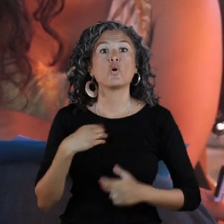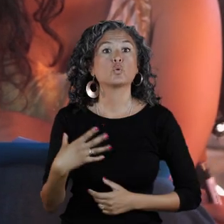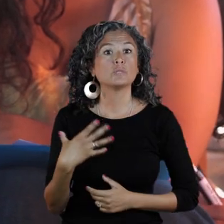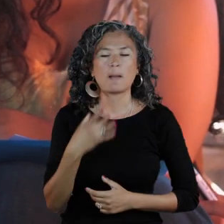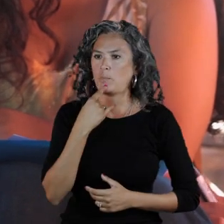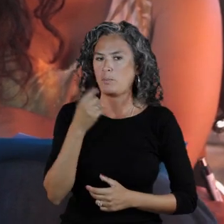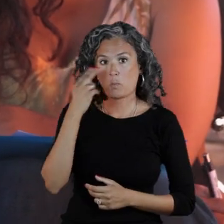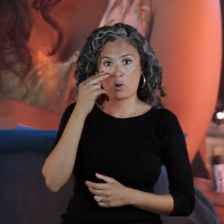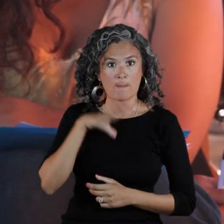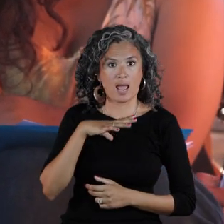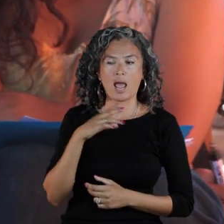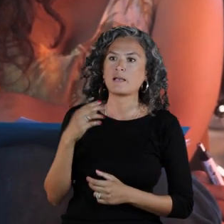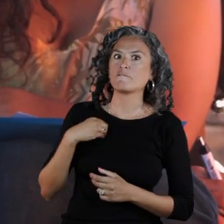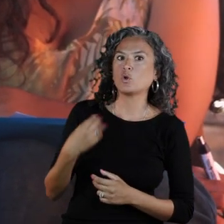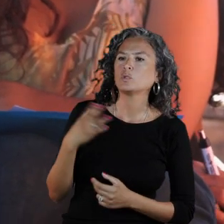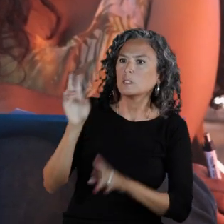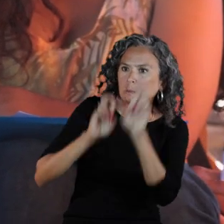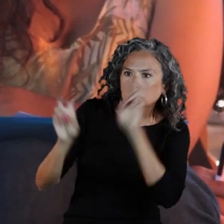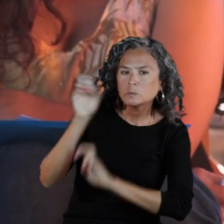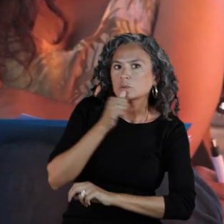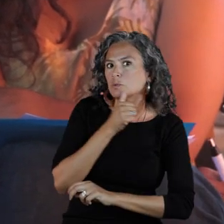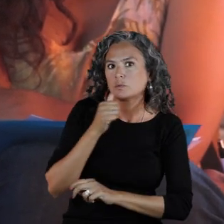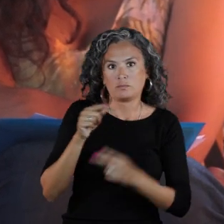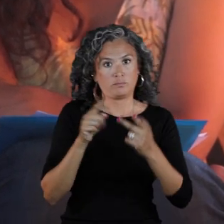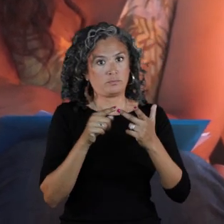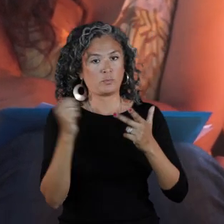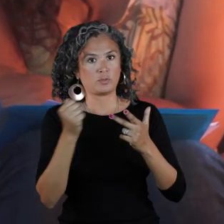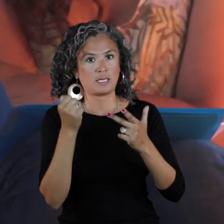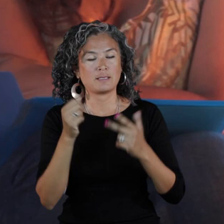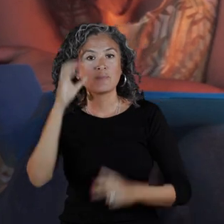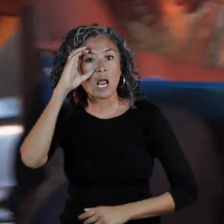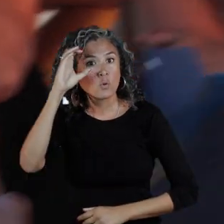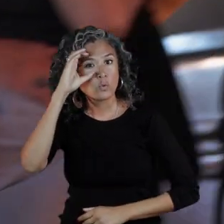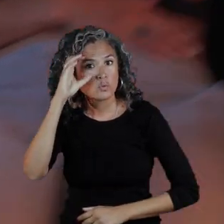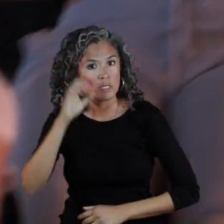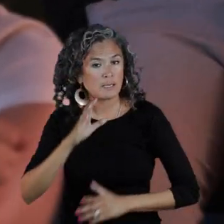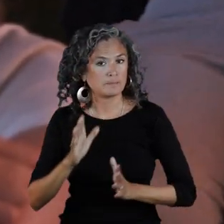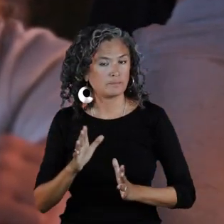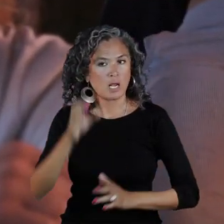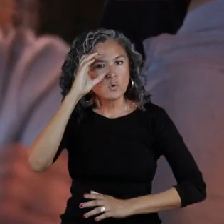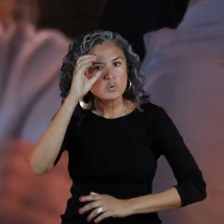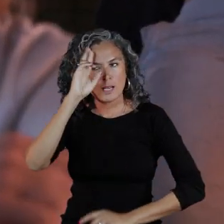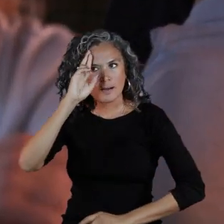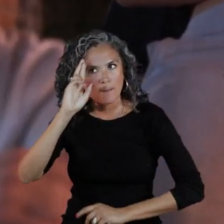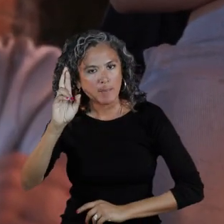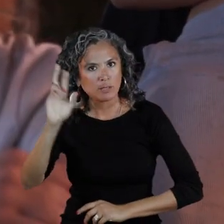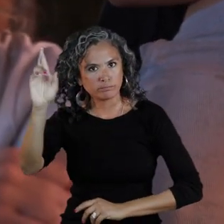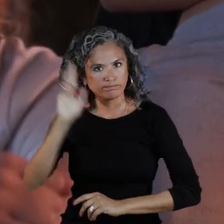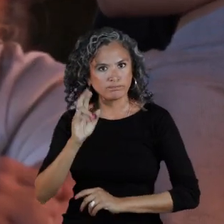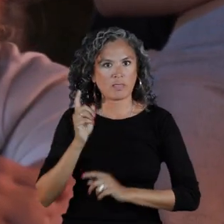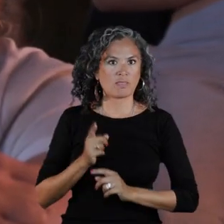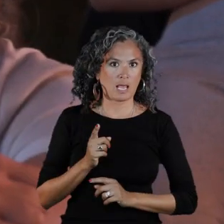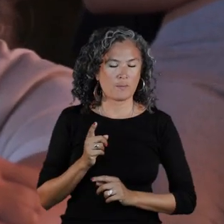Tener la voluntad de resolver el problema Escuchar con respeto